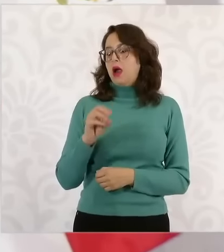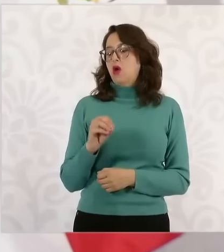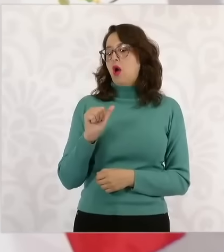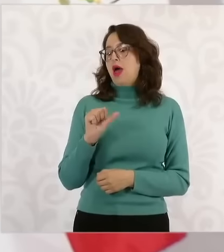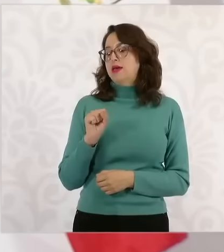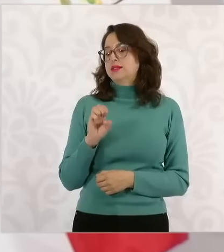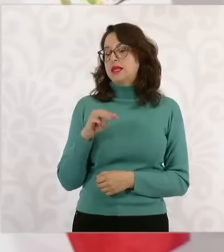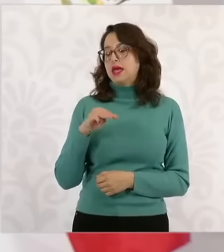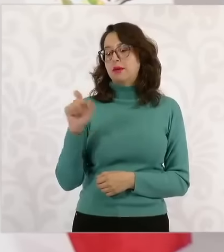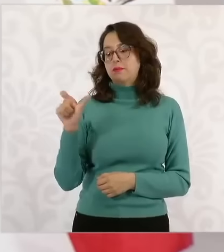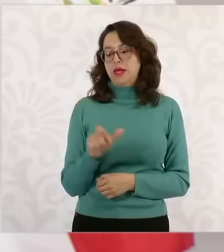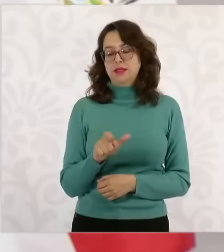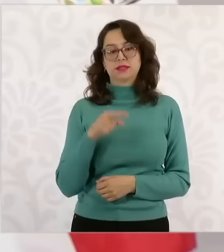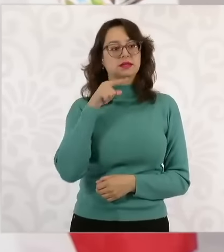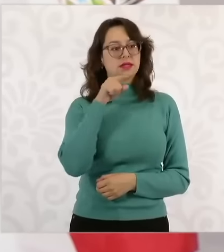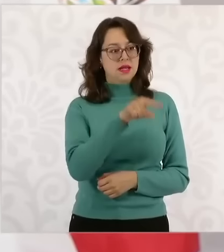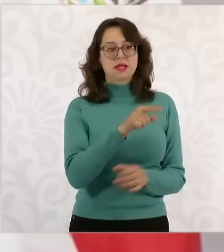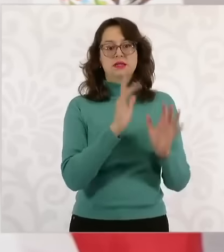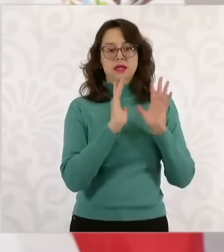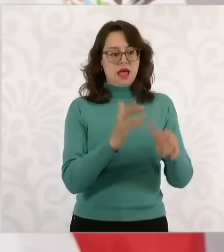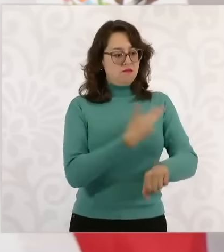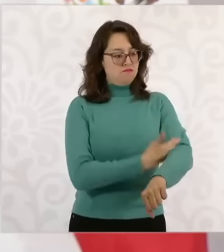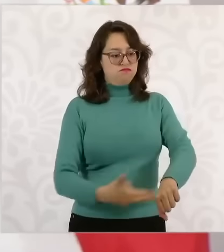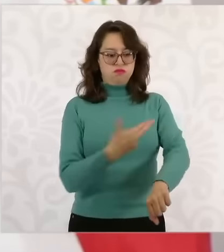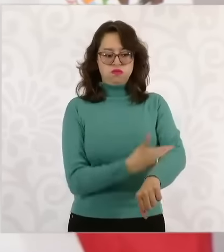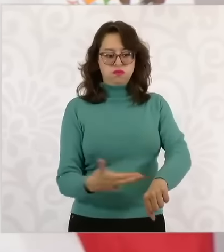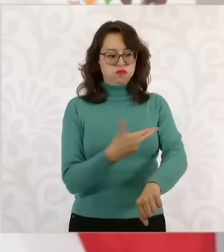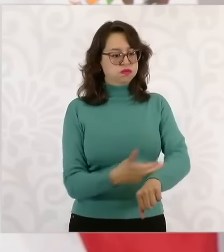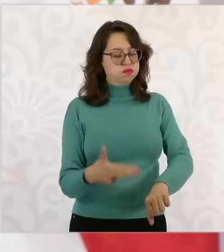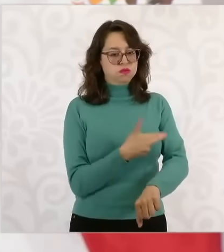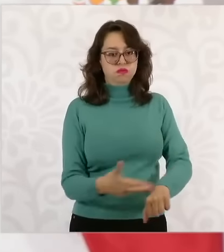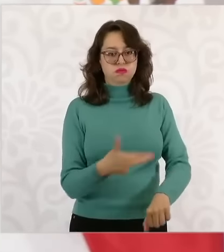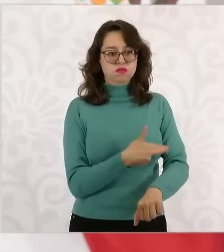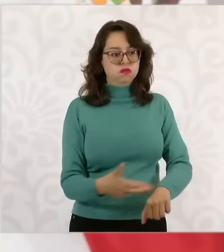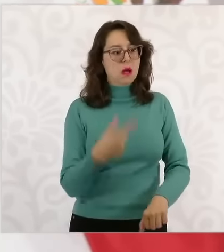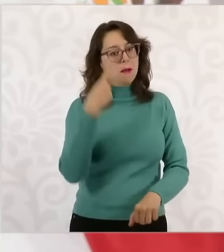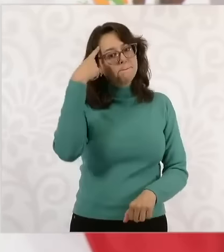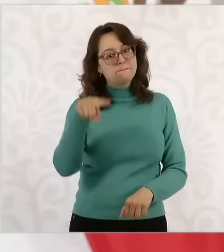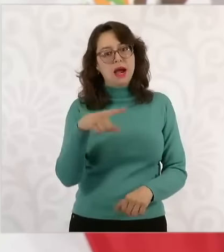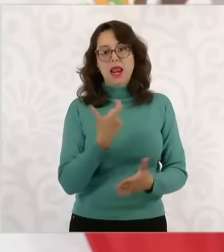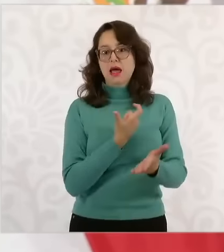la aseguradora ya está trabajando eh asignando empresas para cada una de las escuelas, para